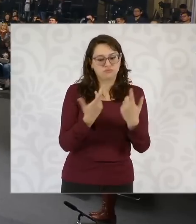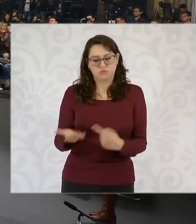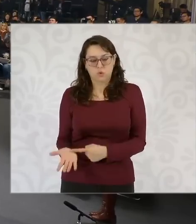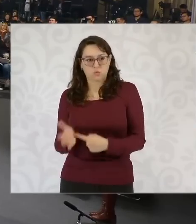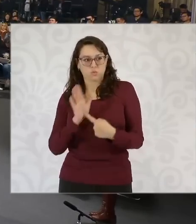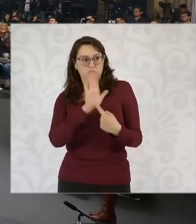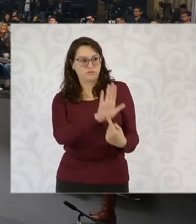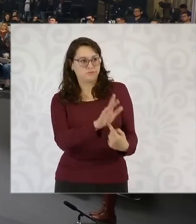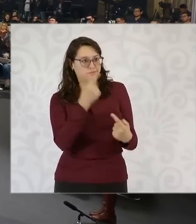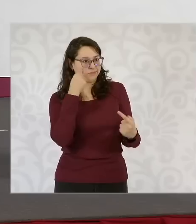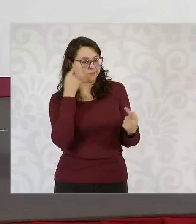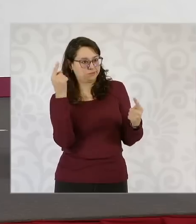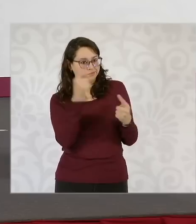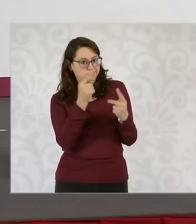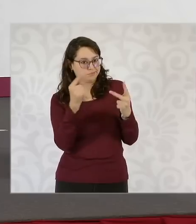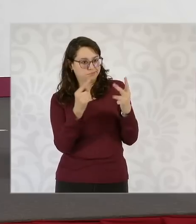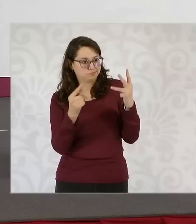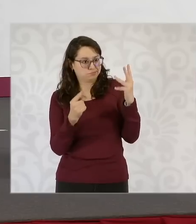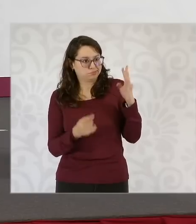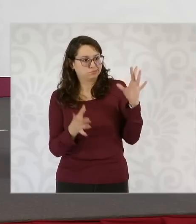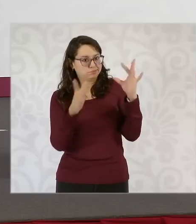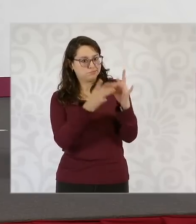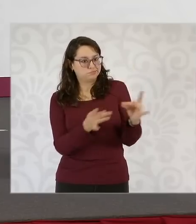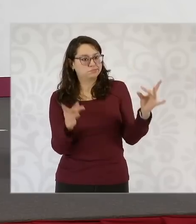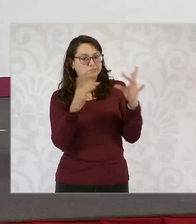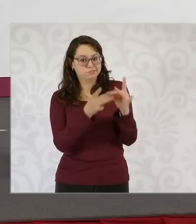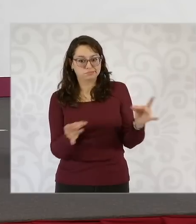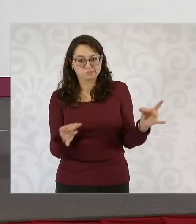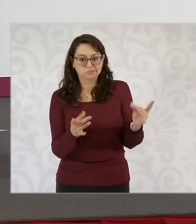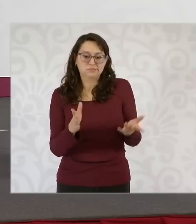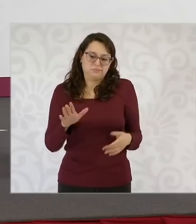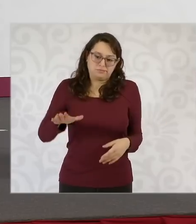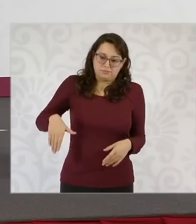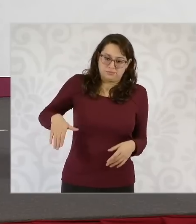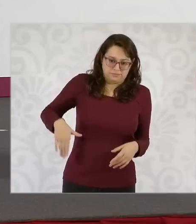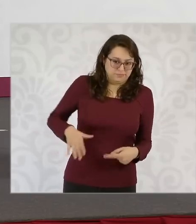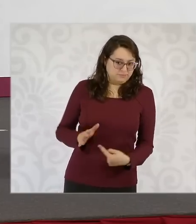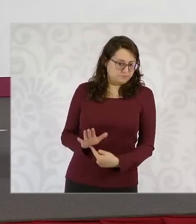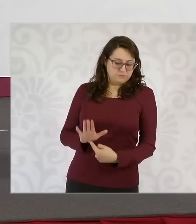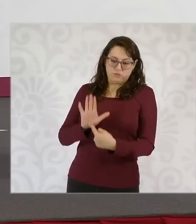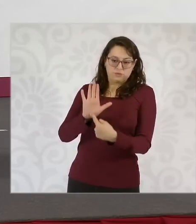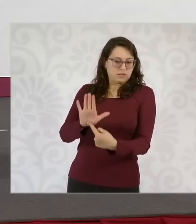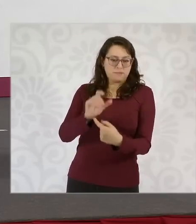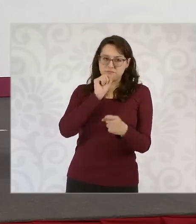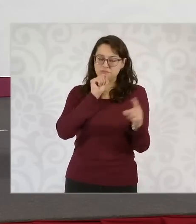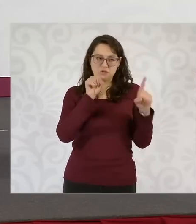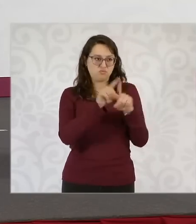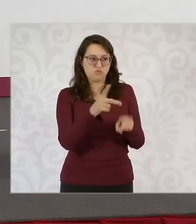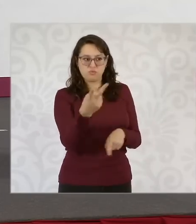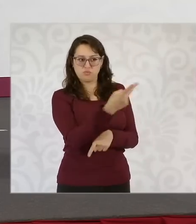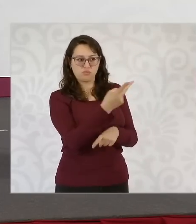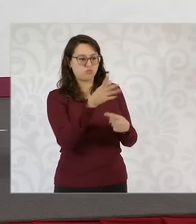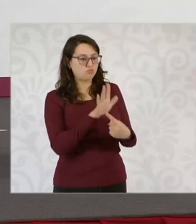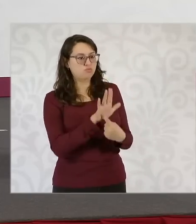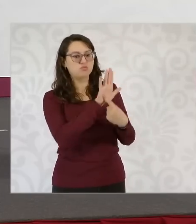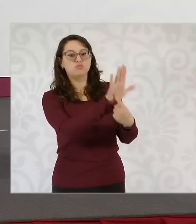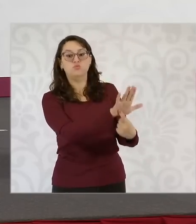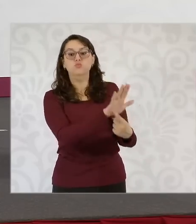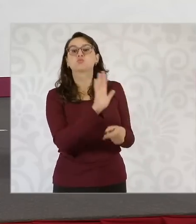México Cuáles son los argumentos de México los que les acabo de presentar porque esto dice a